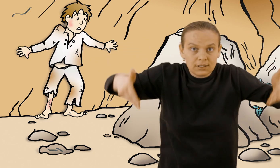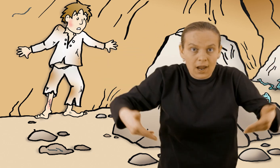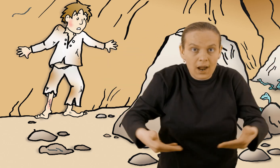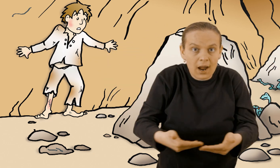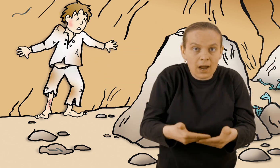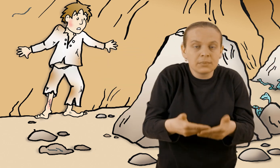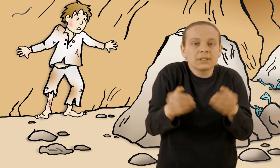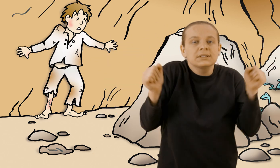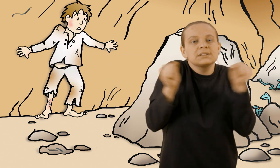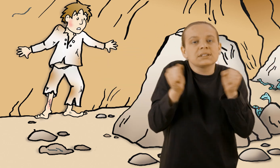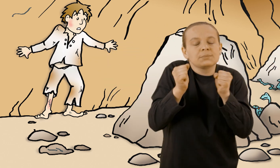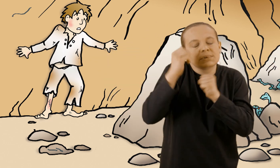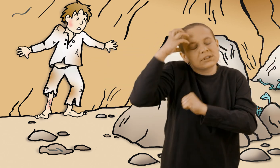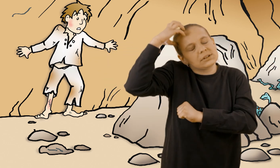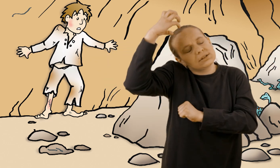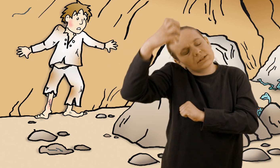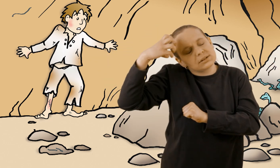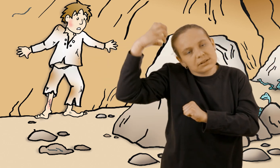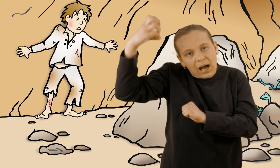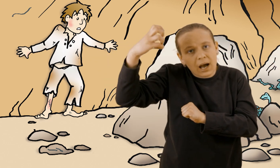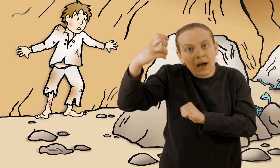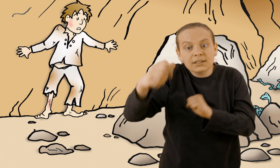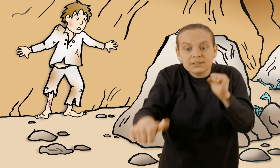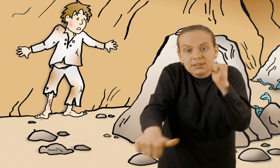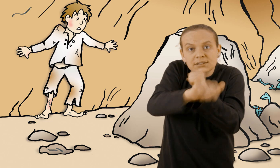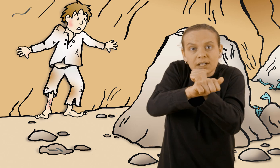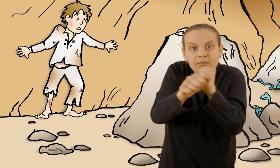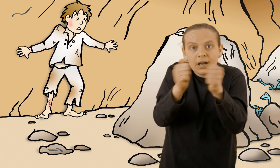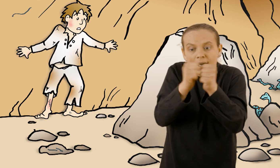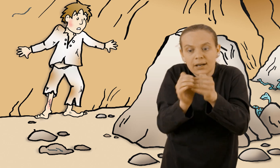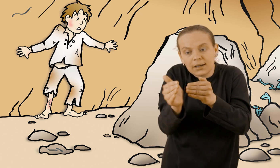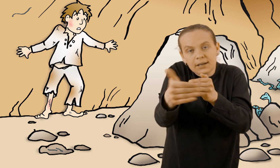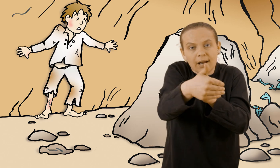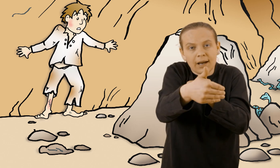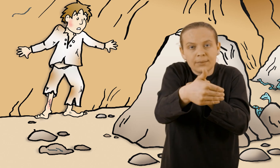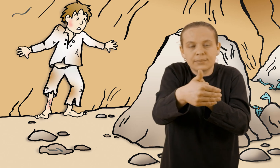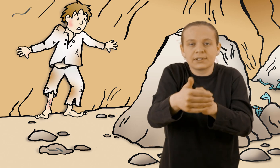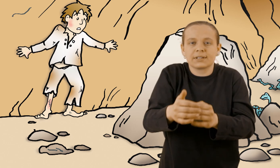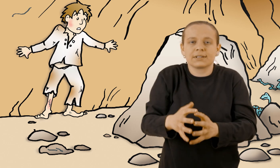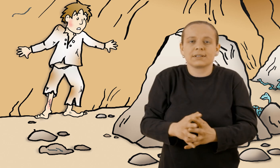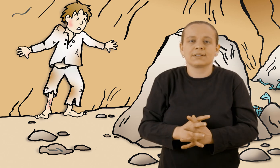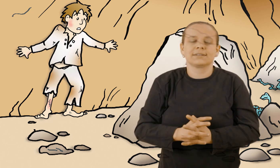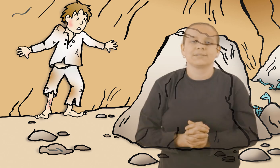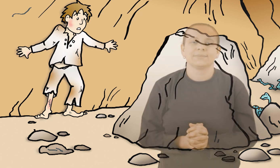prespavati zimski san pa se silno uplaši i sakrije iza kamena.